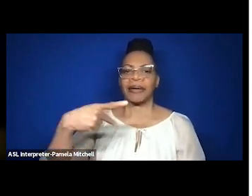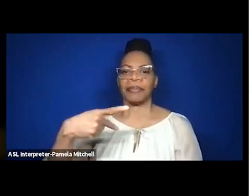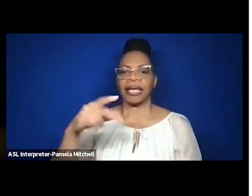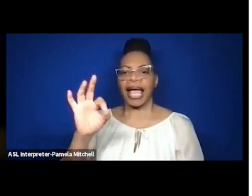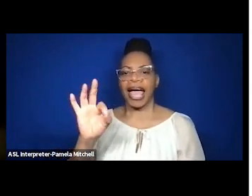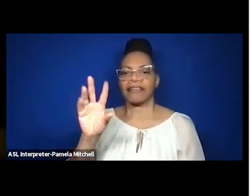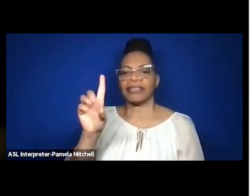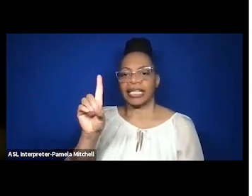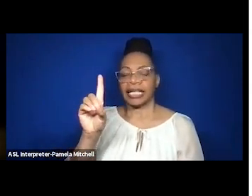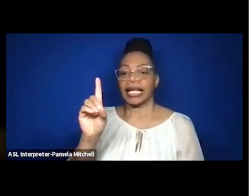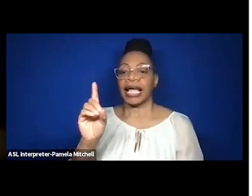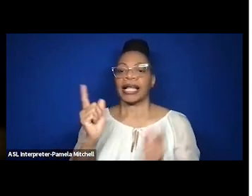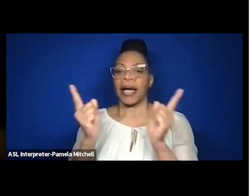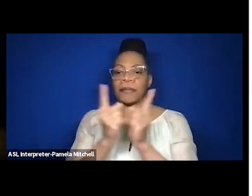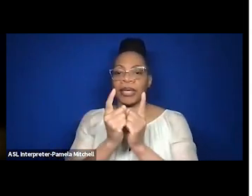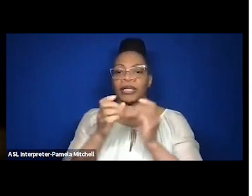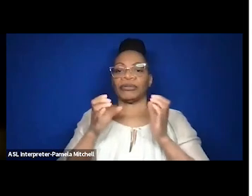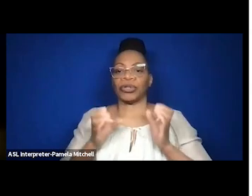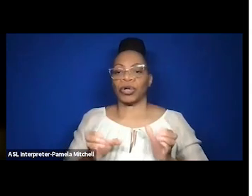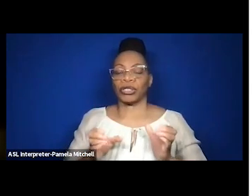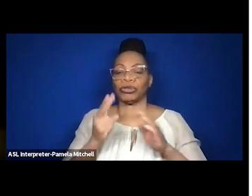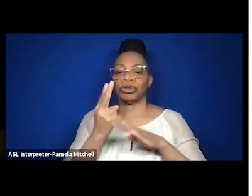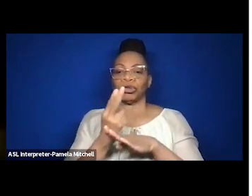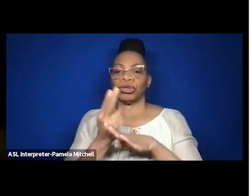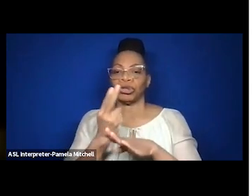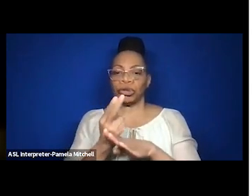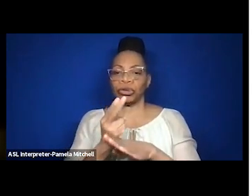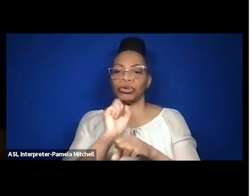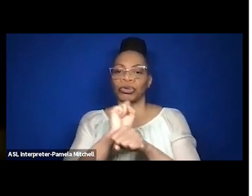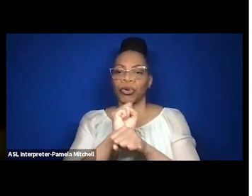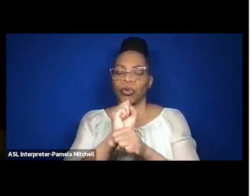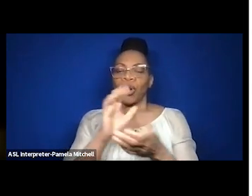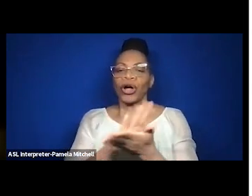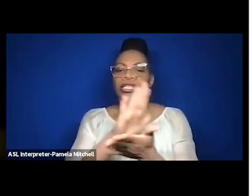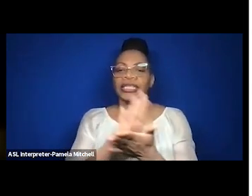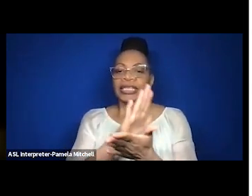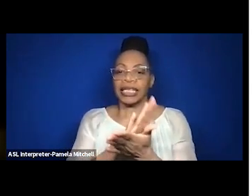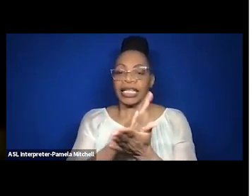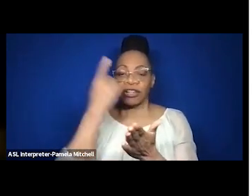utilizo la hoja de trabajo de la primera reunión para completar las respuestas necesarias para ello y también selecciono